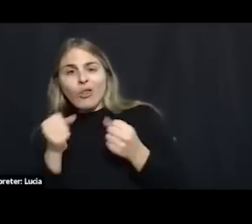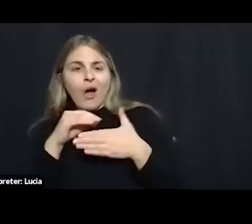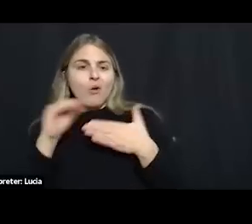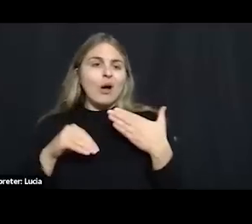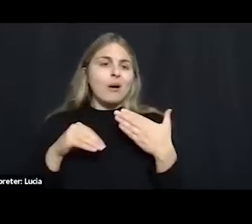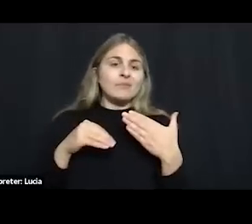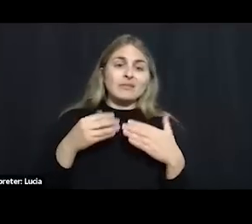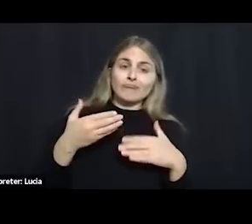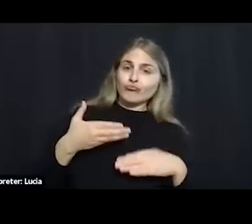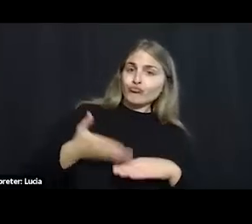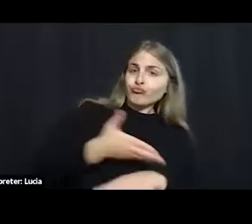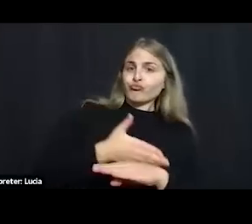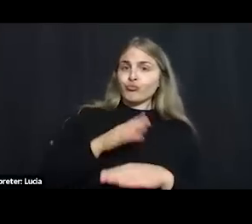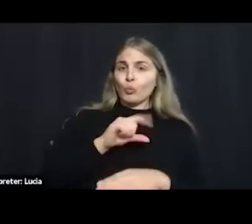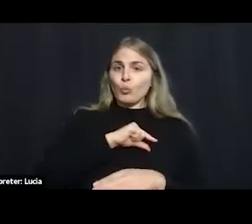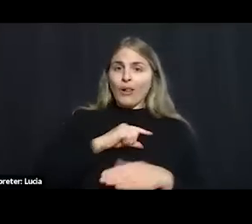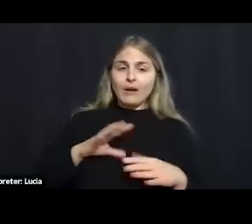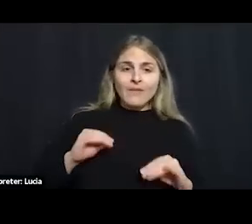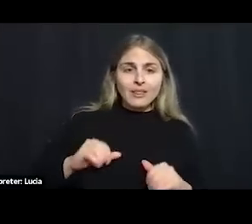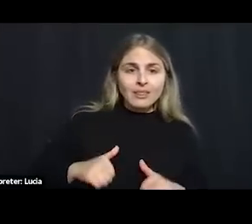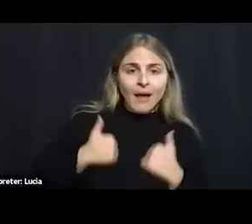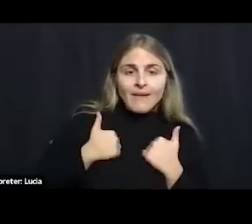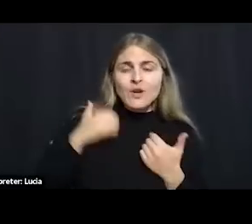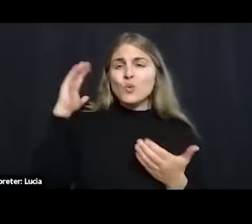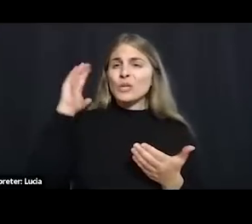mayores niveles de actividad física, y también la recuperación de trastornos mentales.